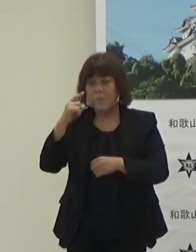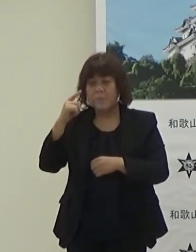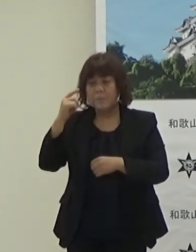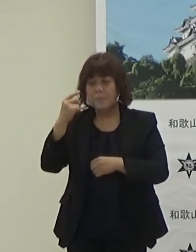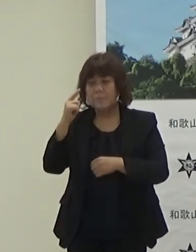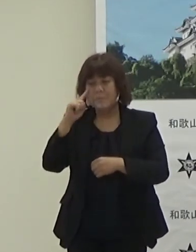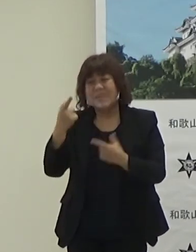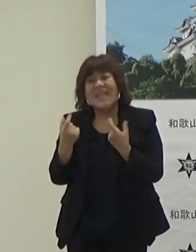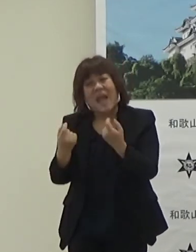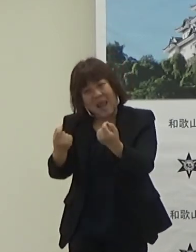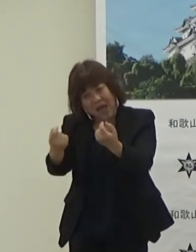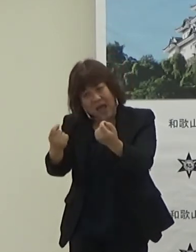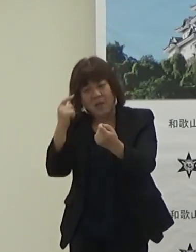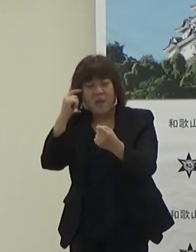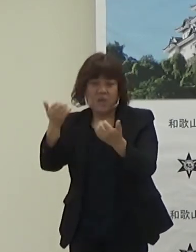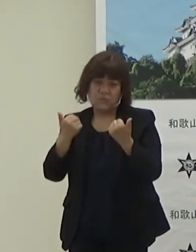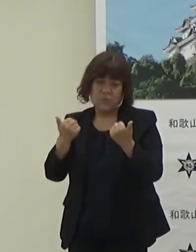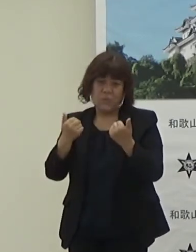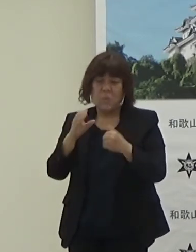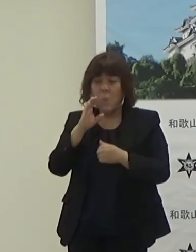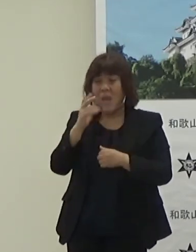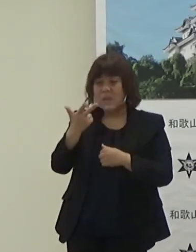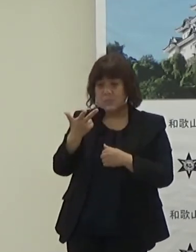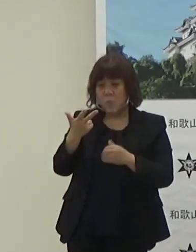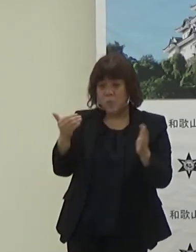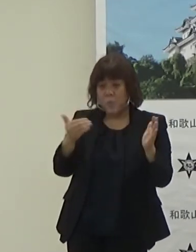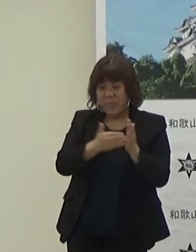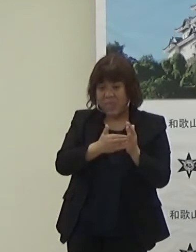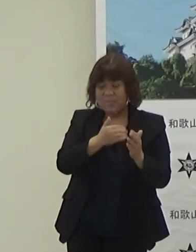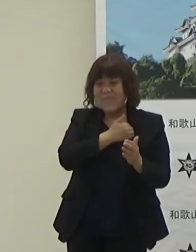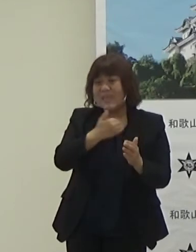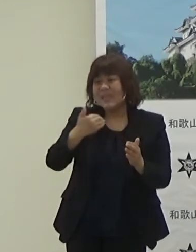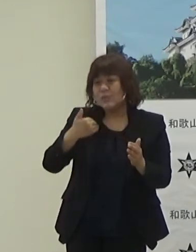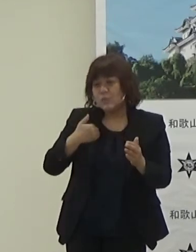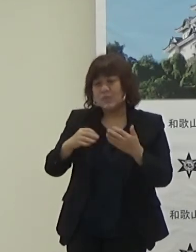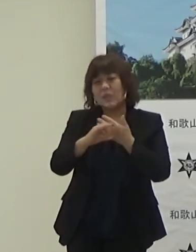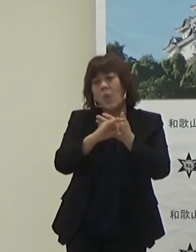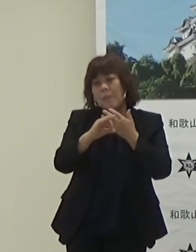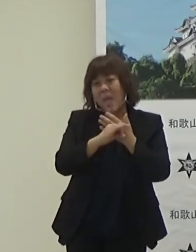ただ和歌山市としても、それまでできるところの例えば依存症